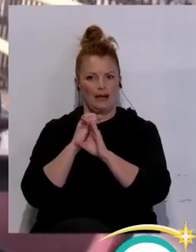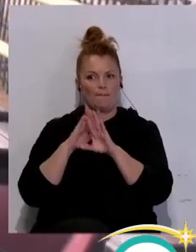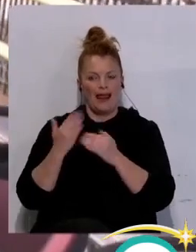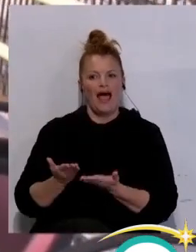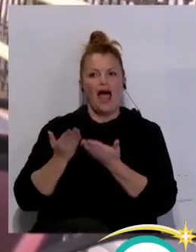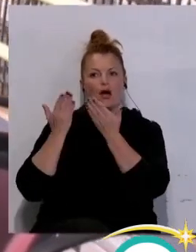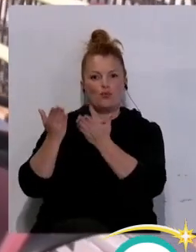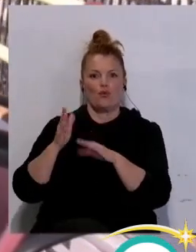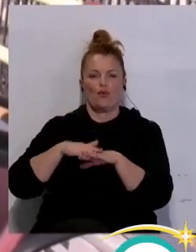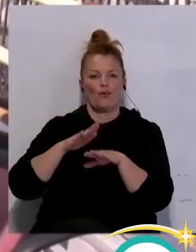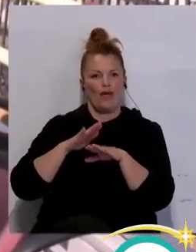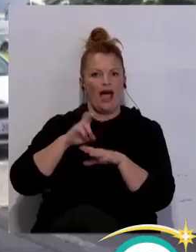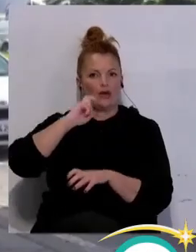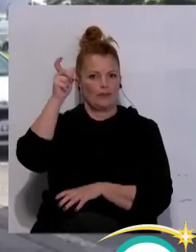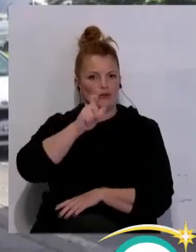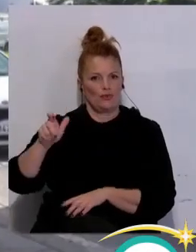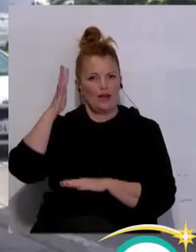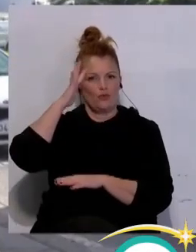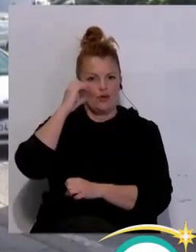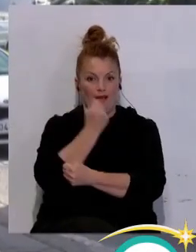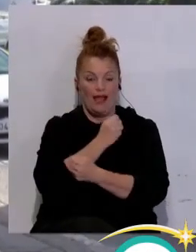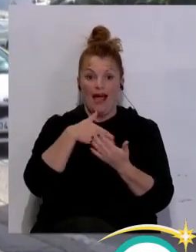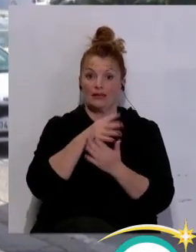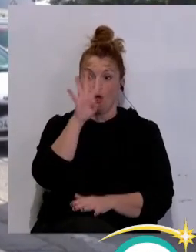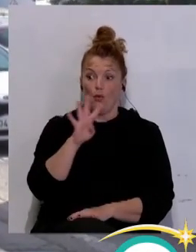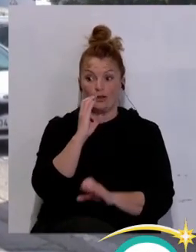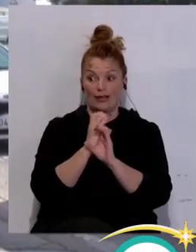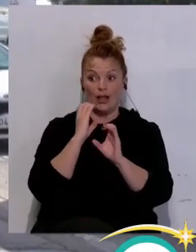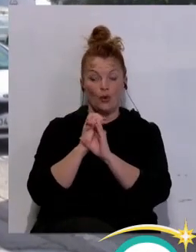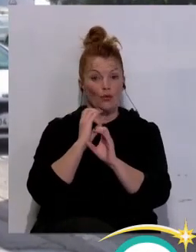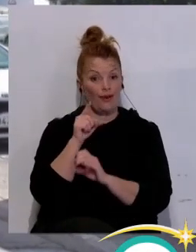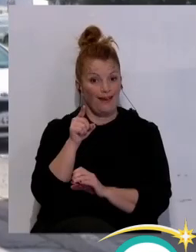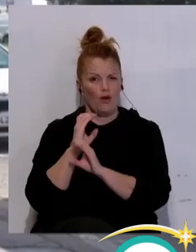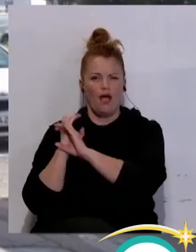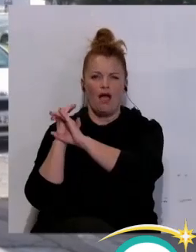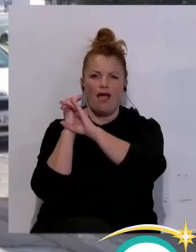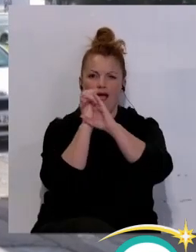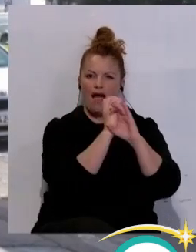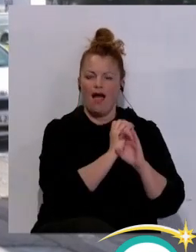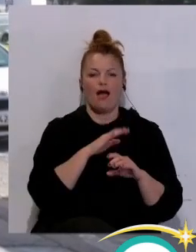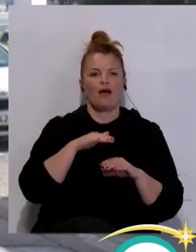la ilusión de la Navidad así hasta el 4 de enero este bus recorrerá las calles de Cádiz entre la 1